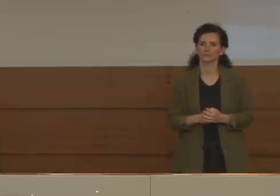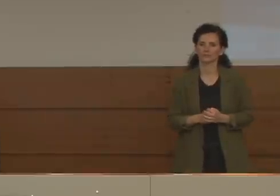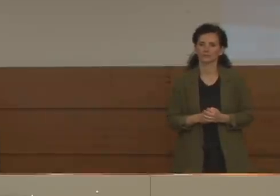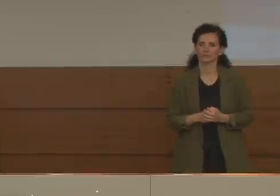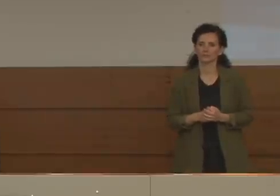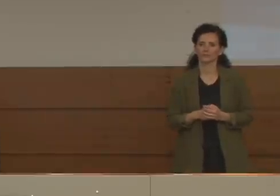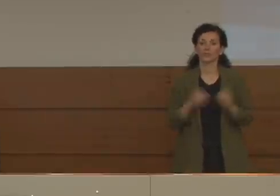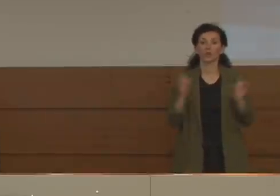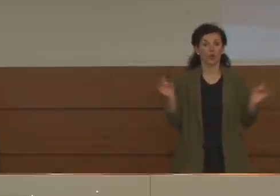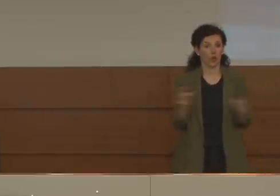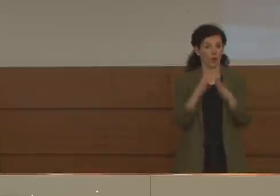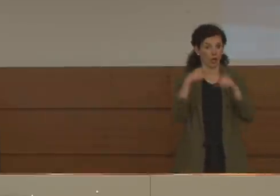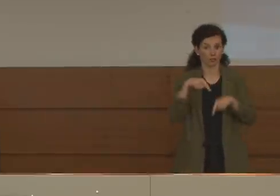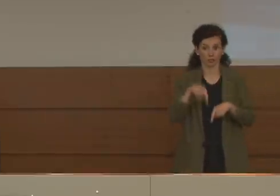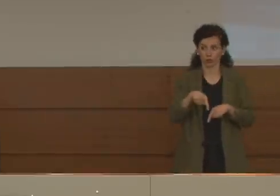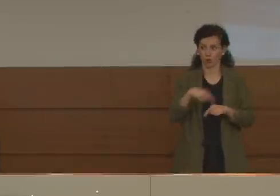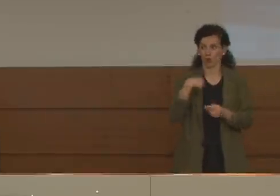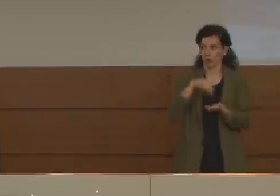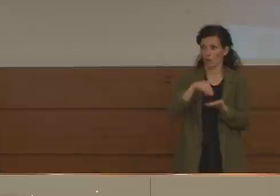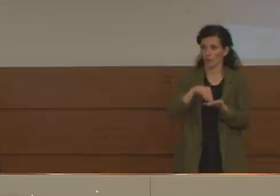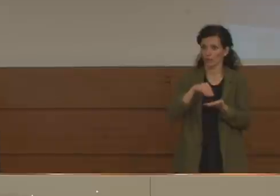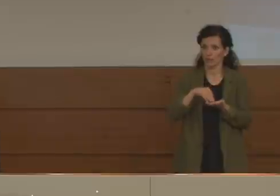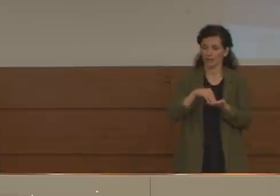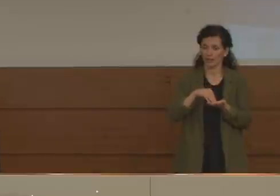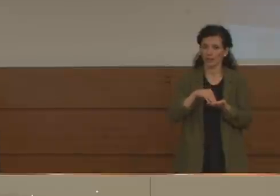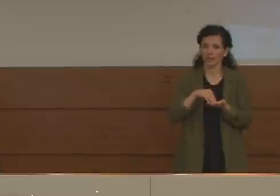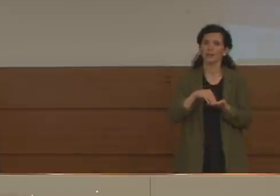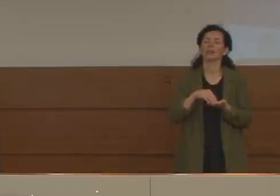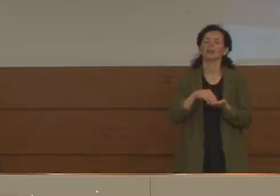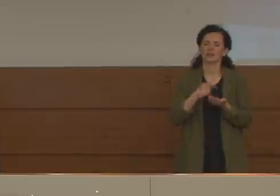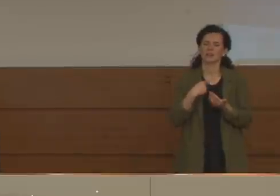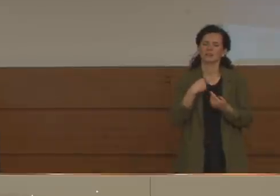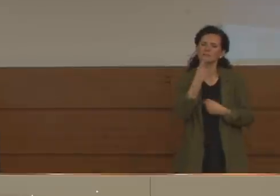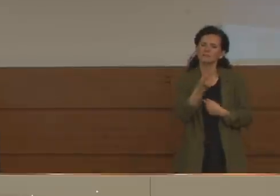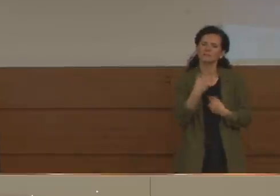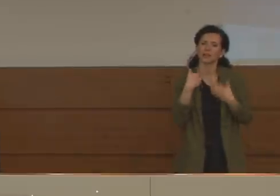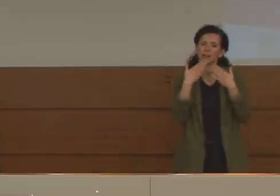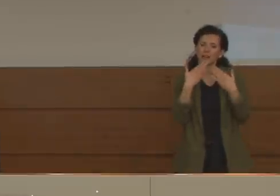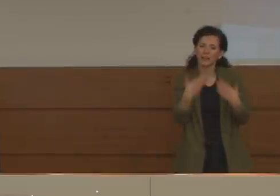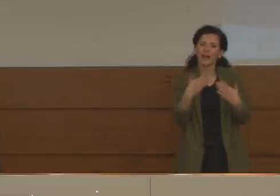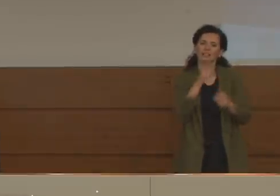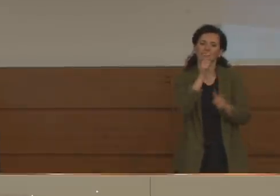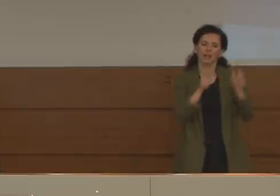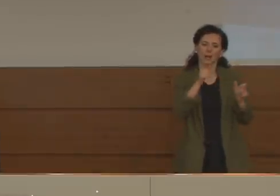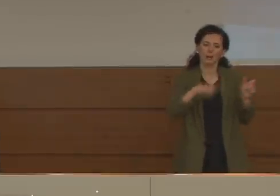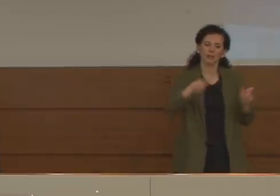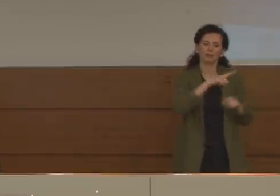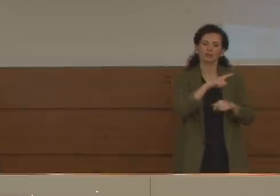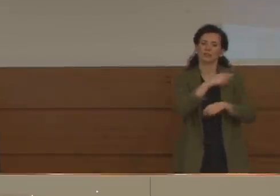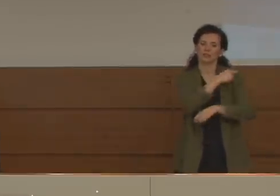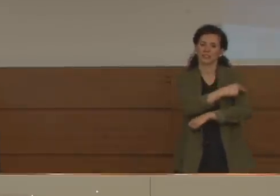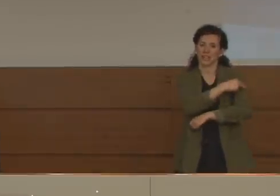ringraziare tutto quanto il personale sanitario, che ancora oggi ha fatto